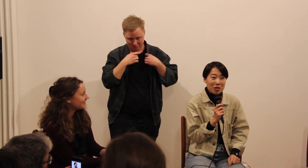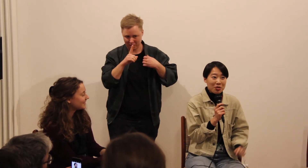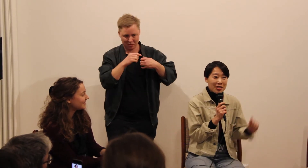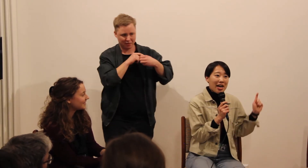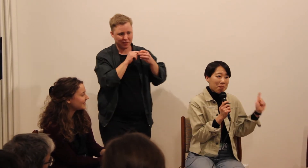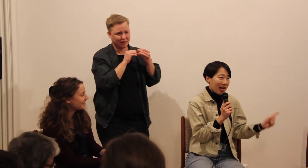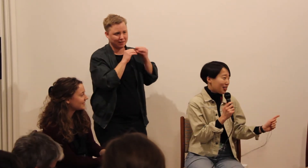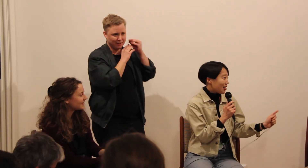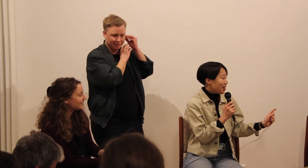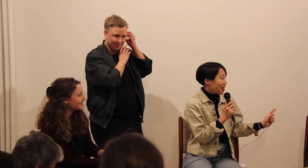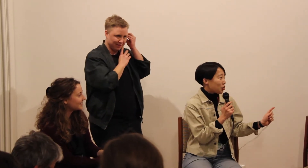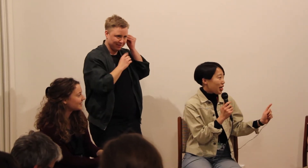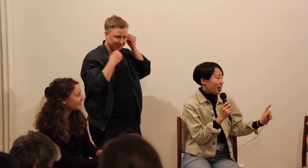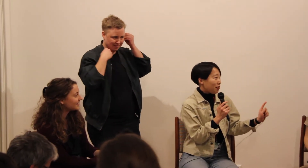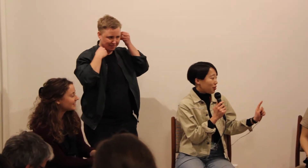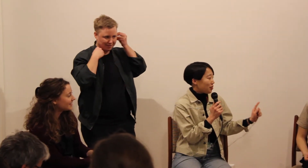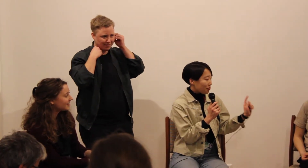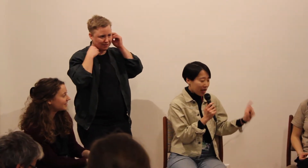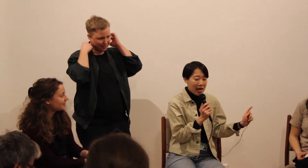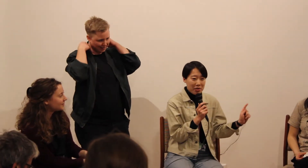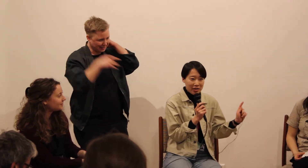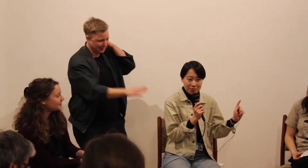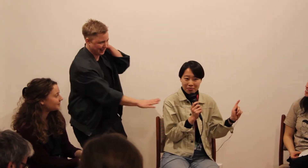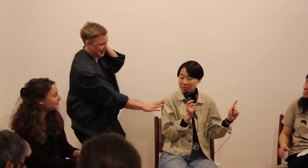Weil ich Hyemi kenne.